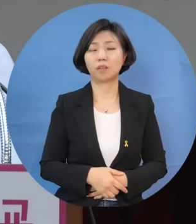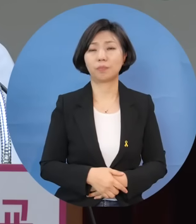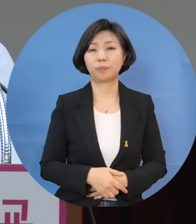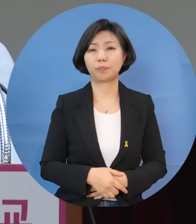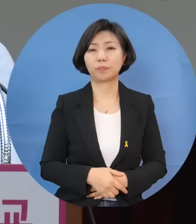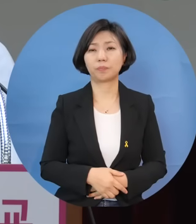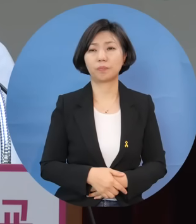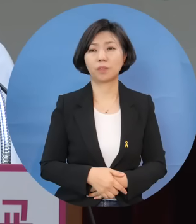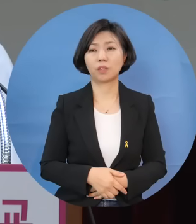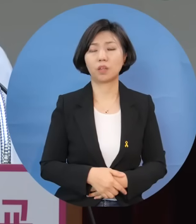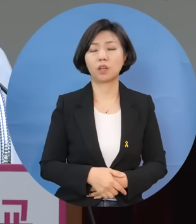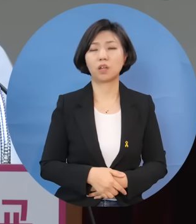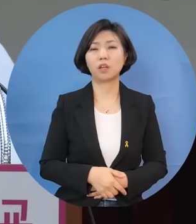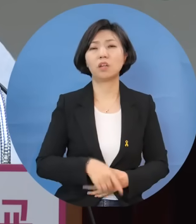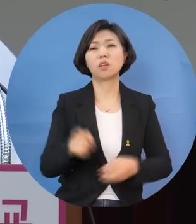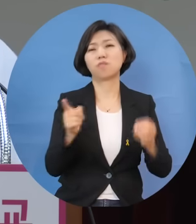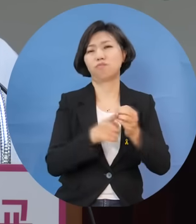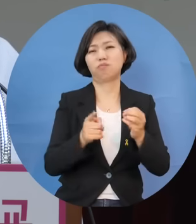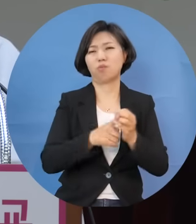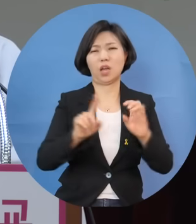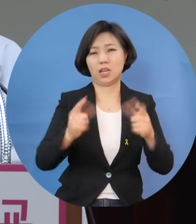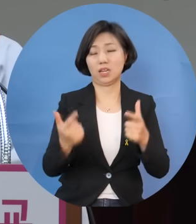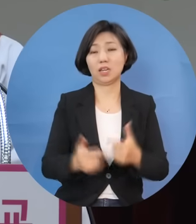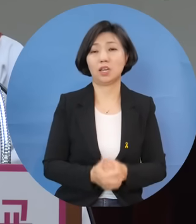그러니까 이런 게 불교가 아니라는 거예요.